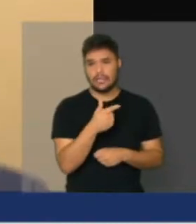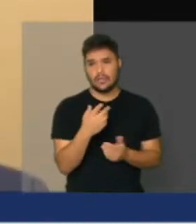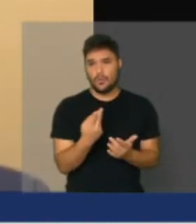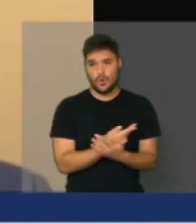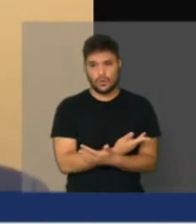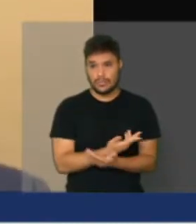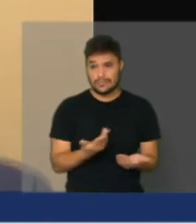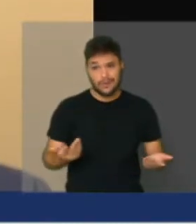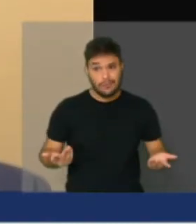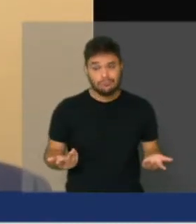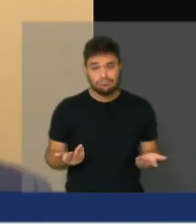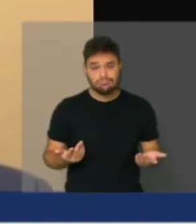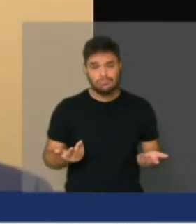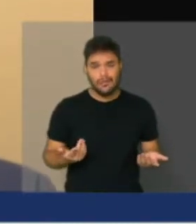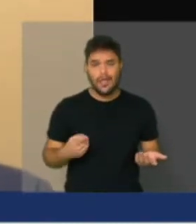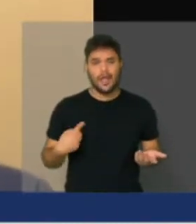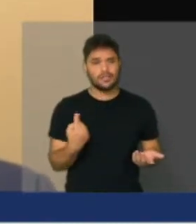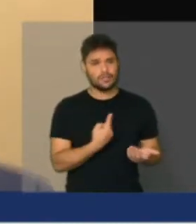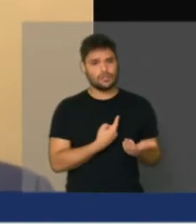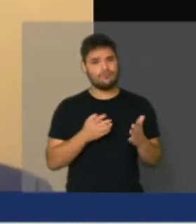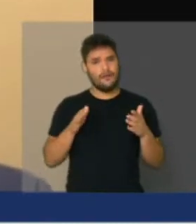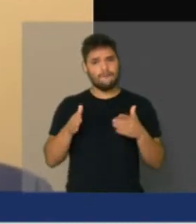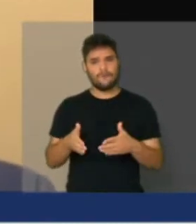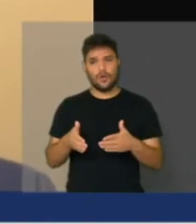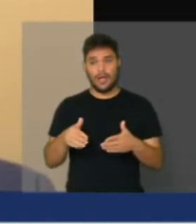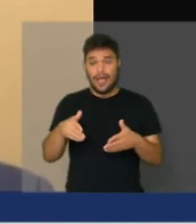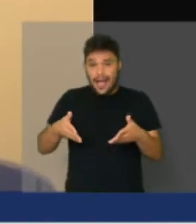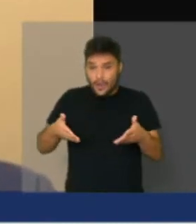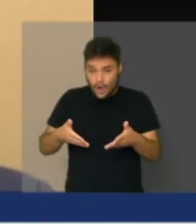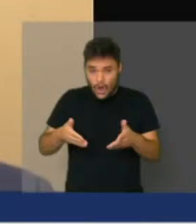MENOS NESSE PRIMEIRO MOMENTO, NA PRÓXIMA QUARTA-FEIRA QUE É O QUÊ?! NÓS DESEJAMOS QUE